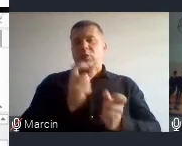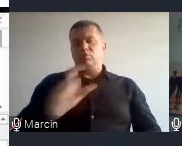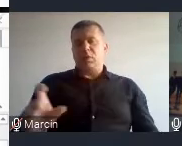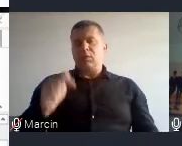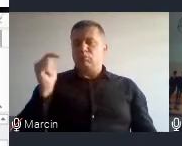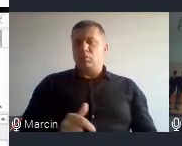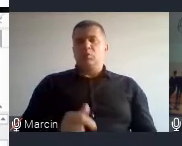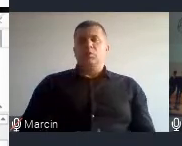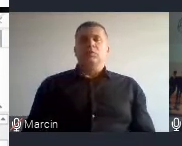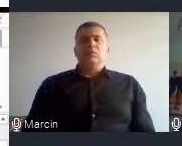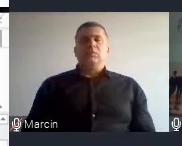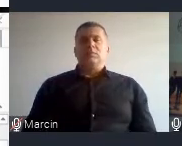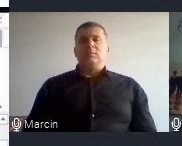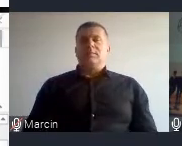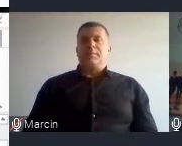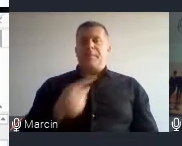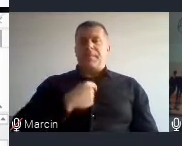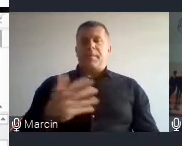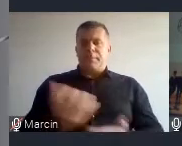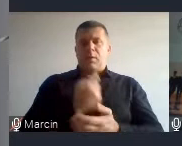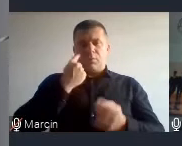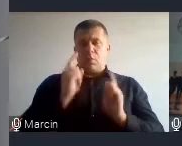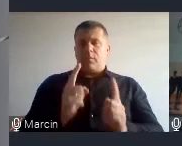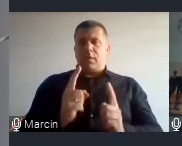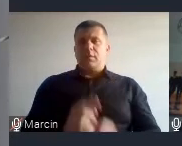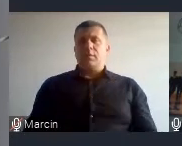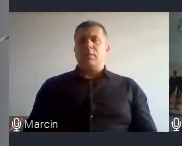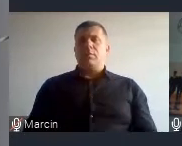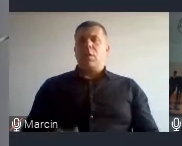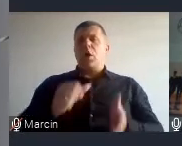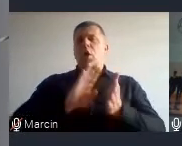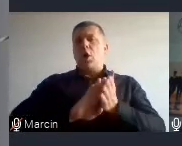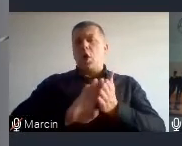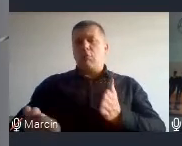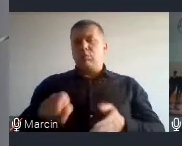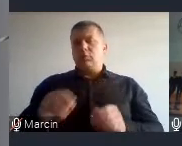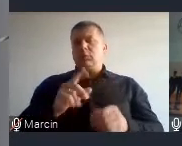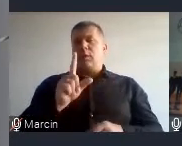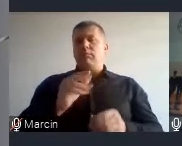Natomiast cały czas musimy, proszę Państwa, brać pod uwagę to,